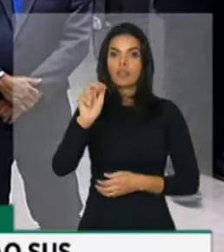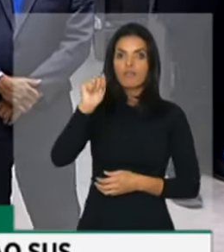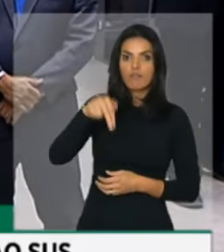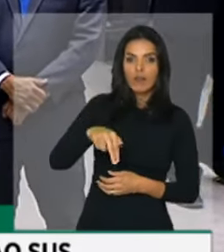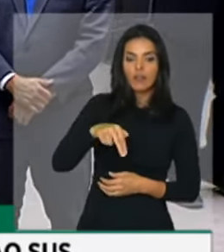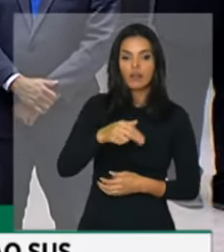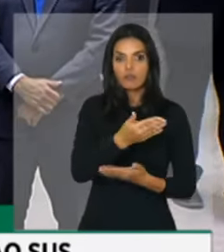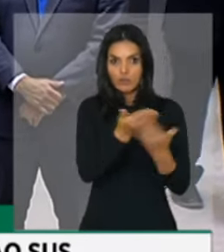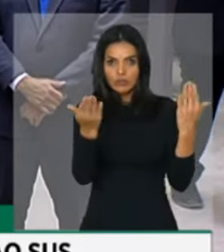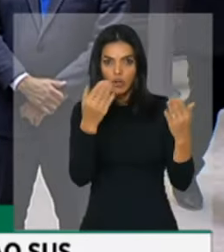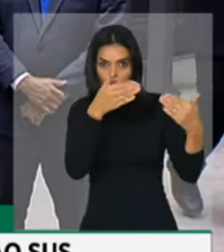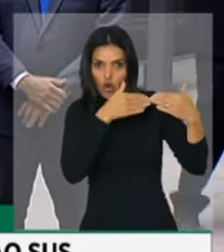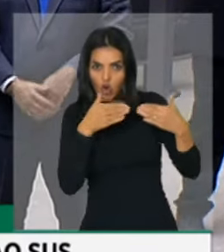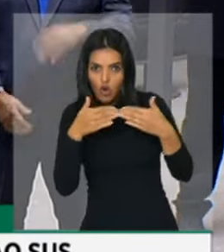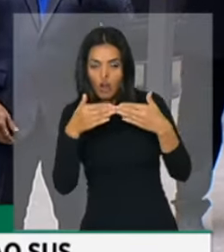TEMPO DE LÍDER, PRESIDENTE. -- [PRESIDENTE]: AÍ A